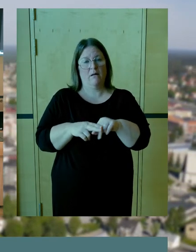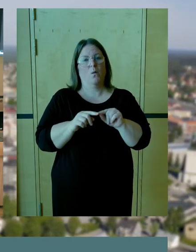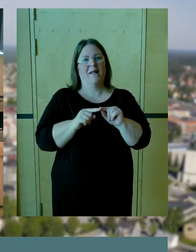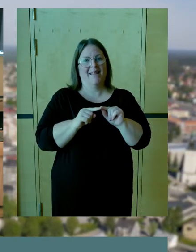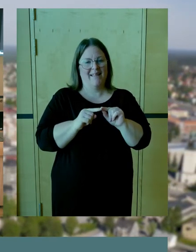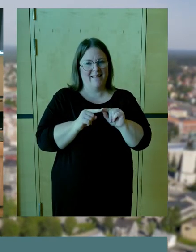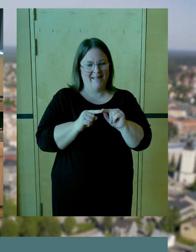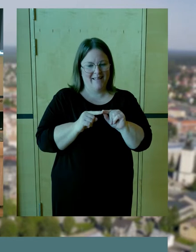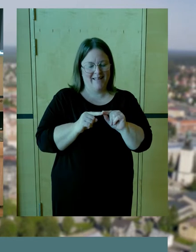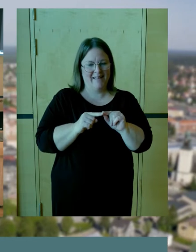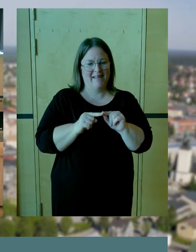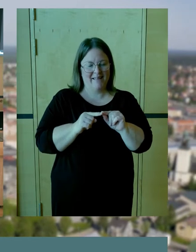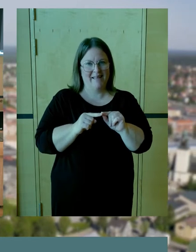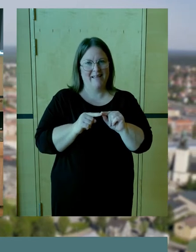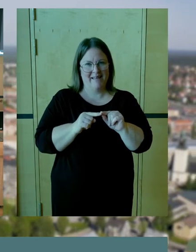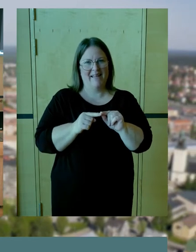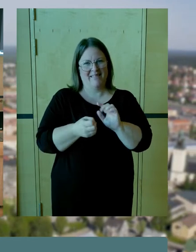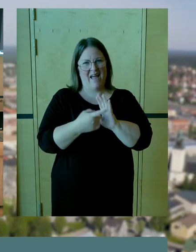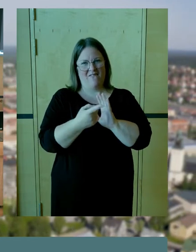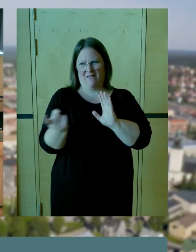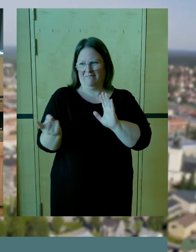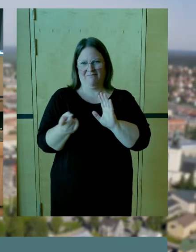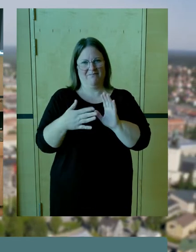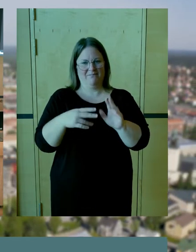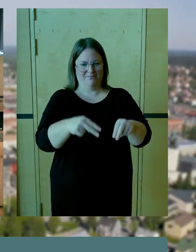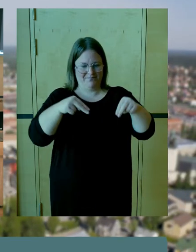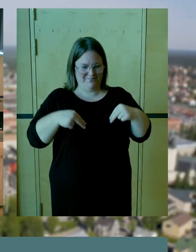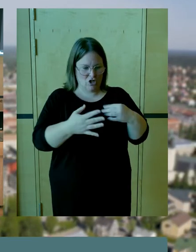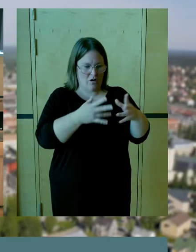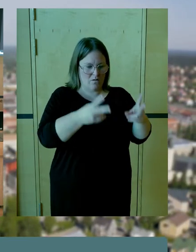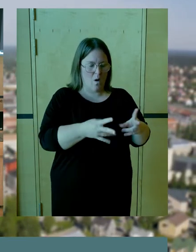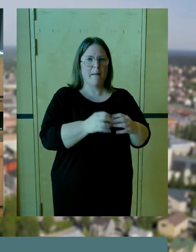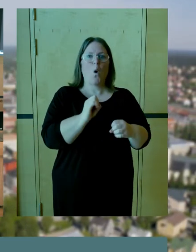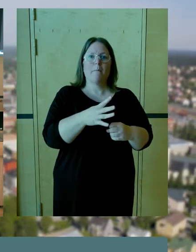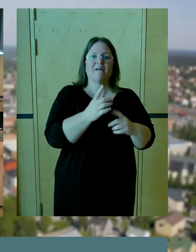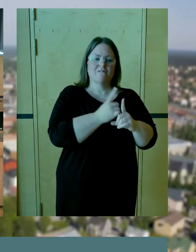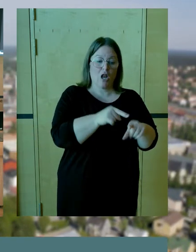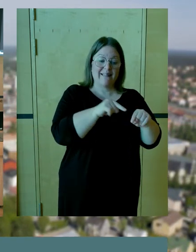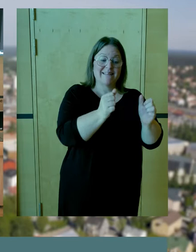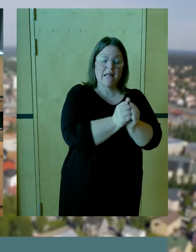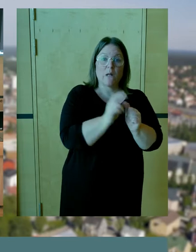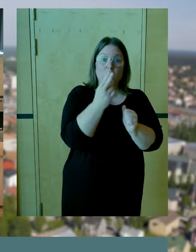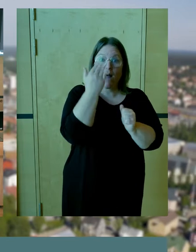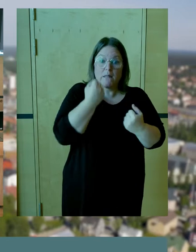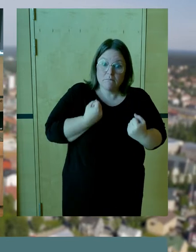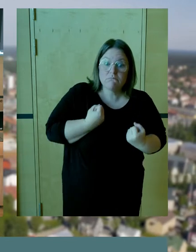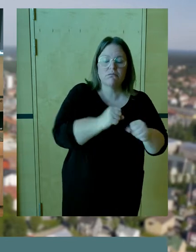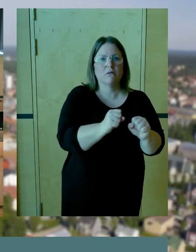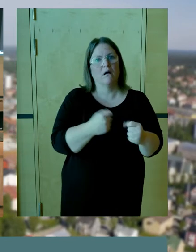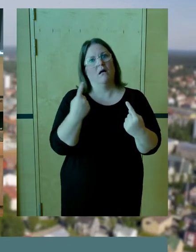Vi gör på det här sättet men på det här sättet så kommer du igång tidigare Jag tryckte fantastiskt det kan diskuteras om du frågar en och en halv timme